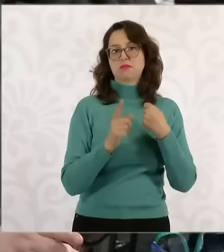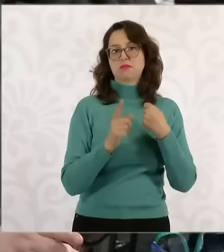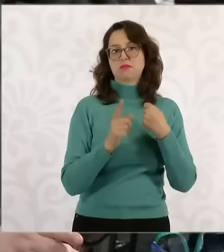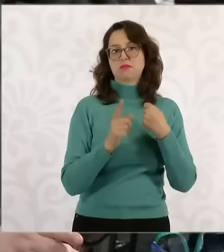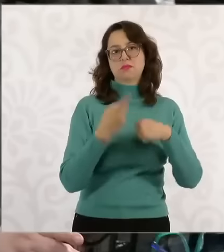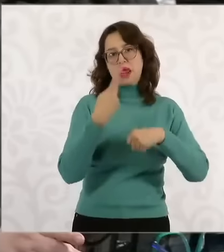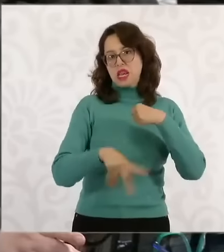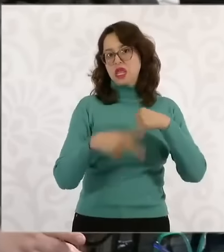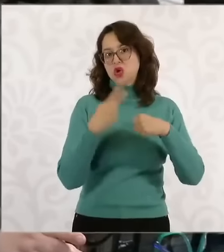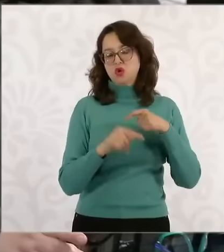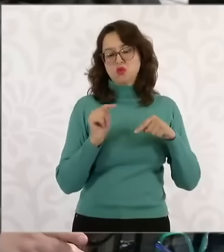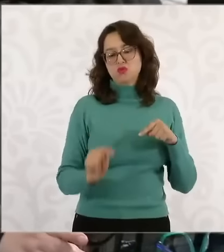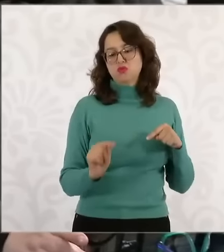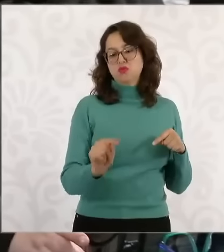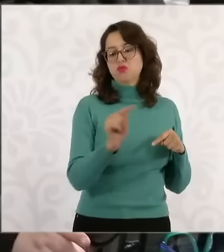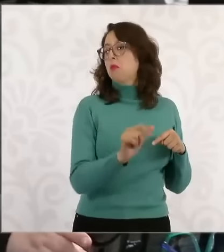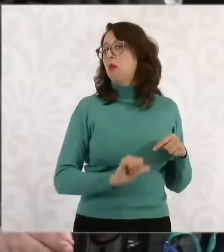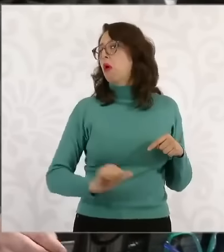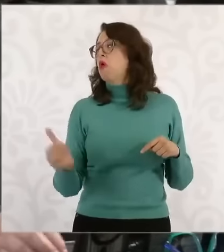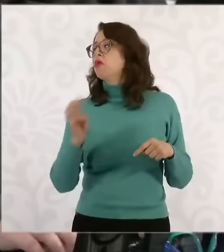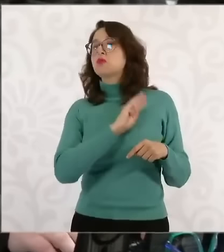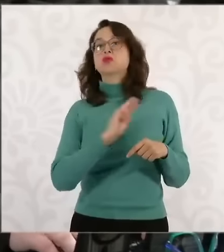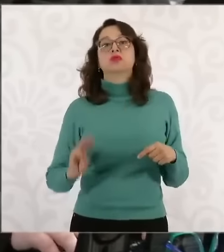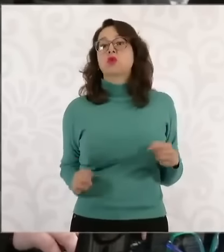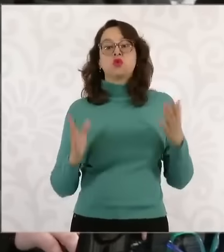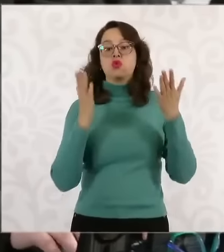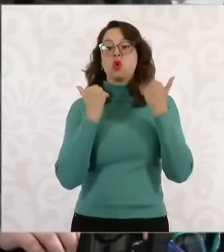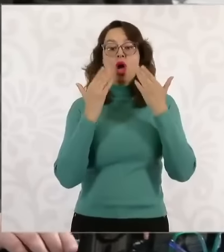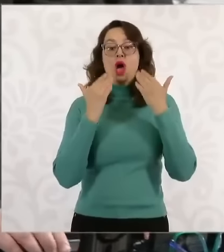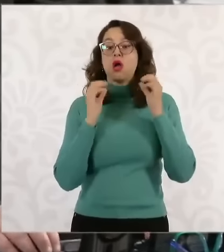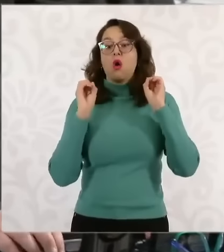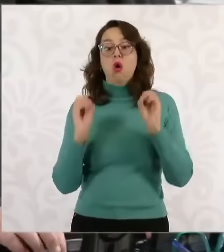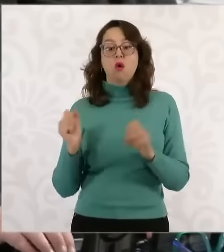eso se tiene que actualizar porque como usted sabe bien mejor que nadie, el cambio climático